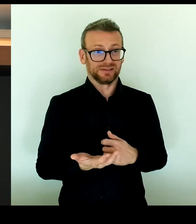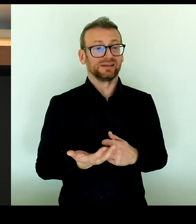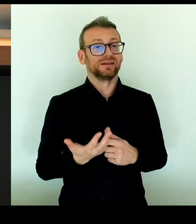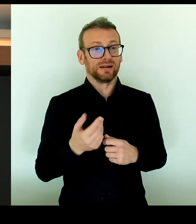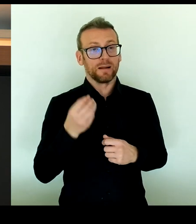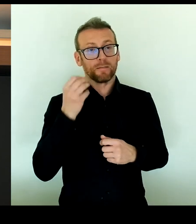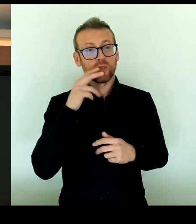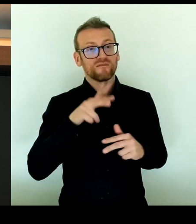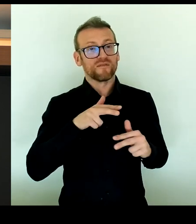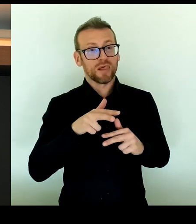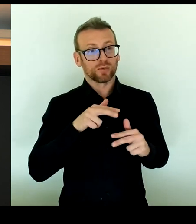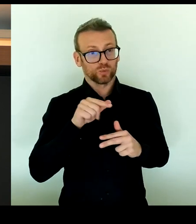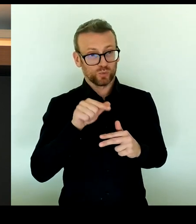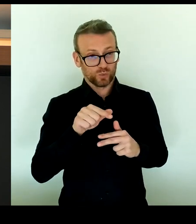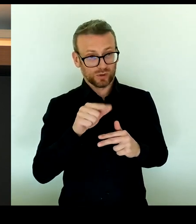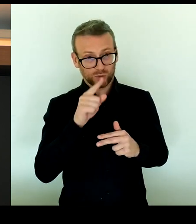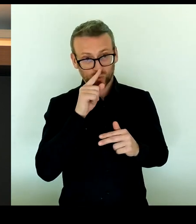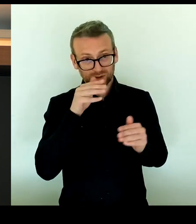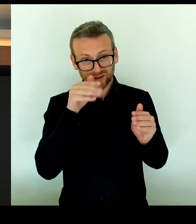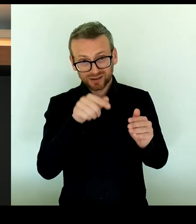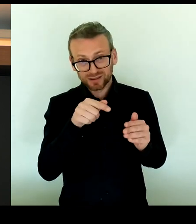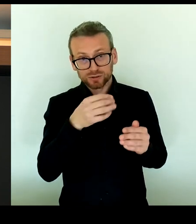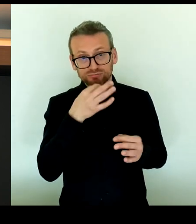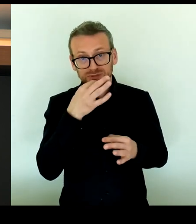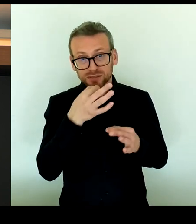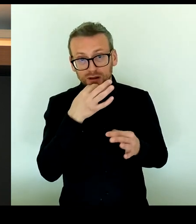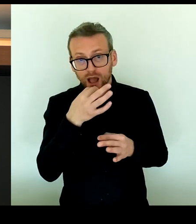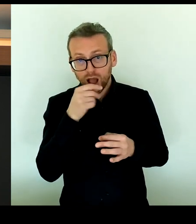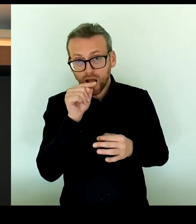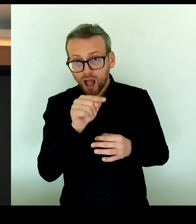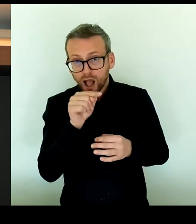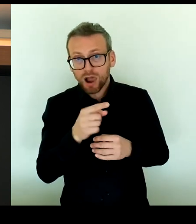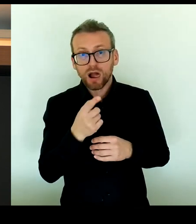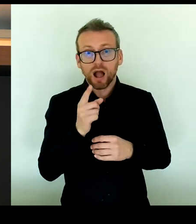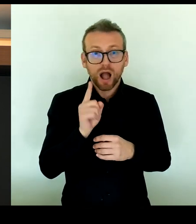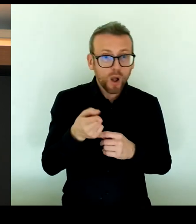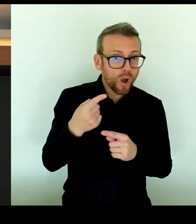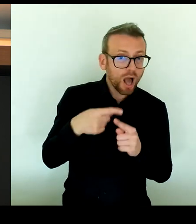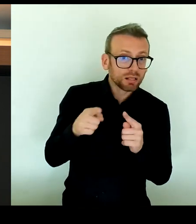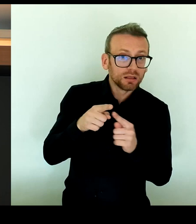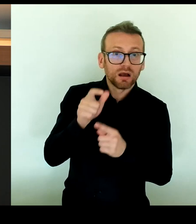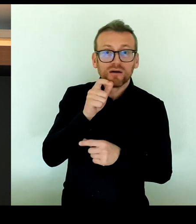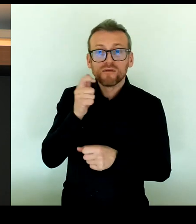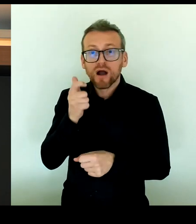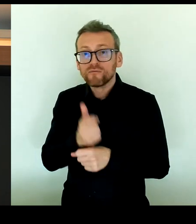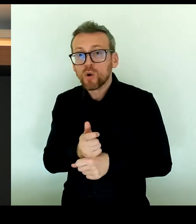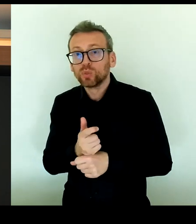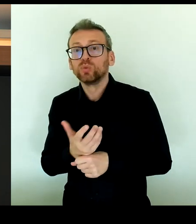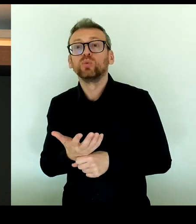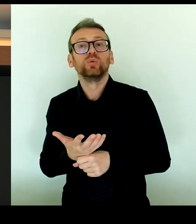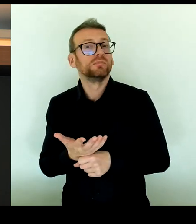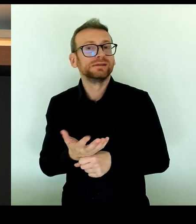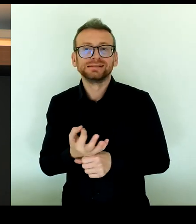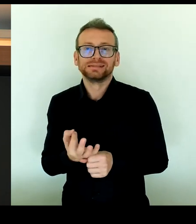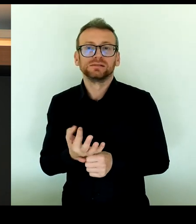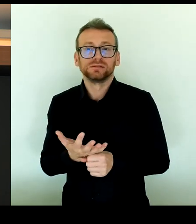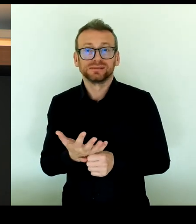privaten Stellen als gegenüber den Behörden. Sie haben über 2.400 Personen beraten im Datenschutz, also